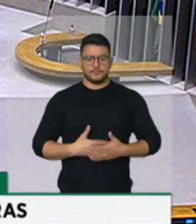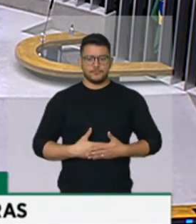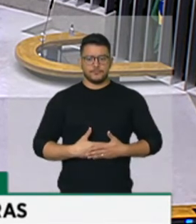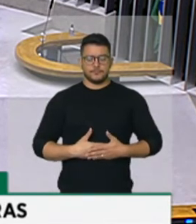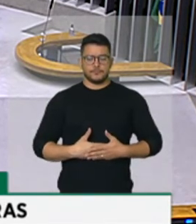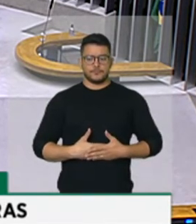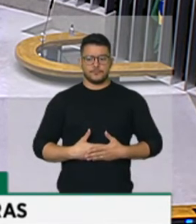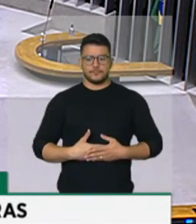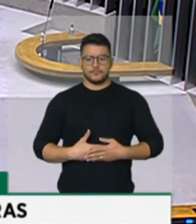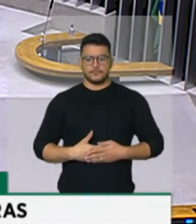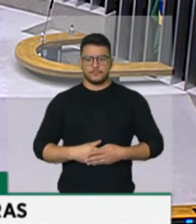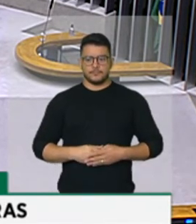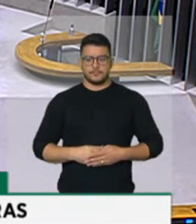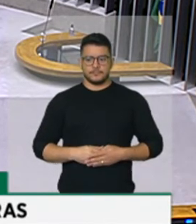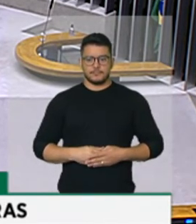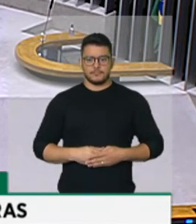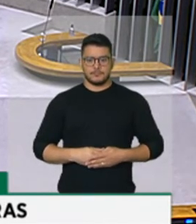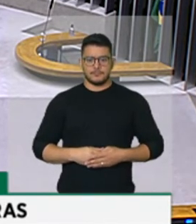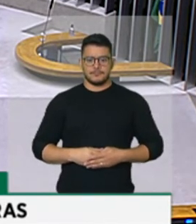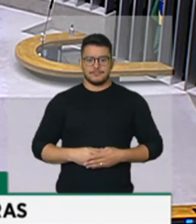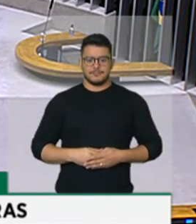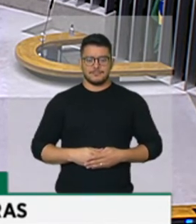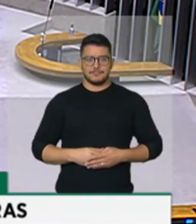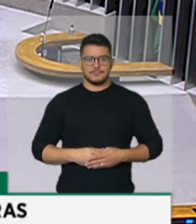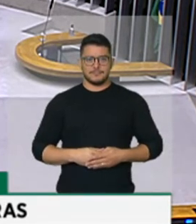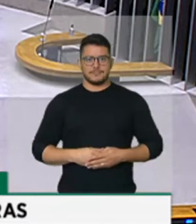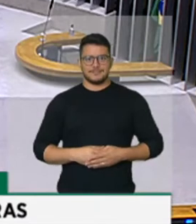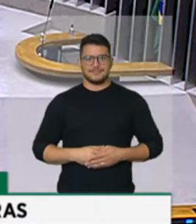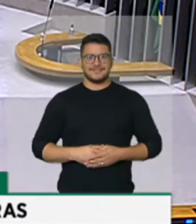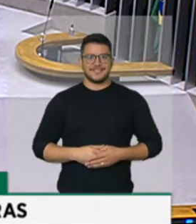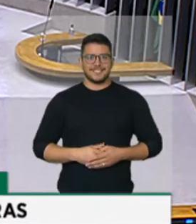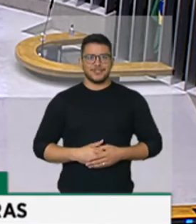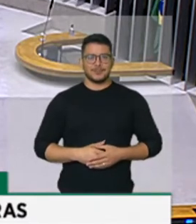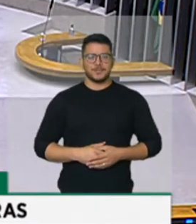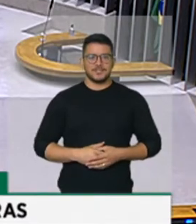DEPOIS, QUE É -- -- [PRESIDENTE]: PARA DISCUTIR... A FAVOR, DEPUTADO